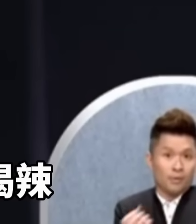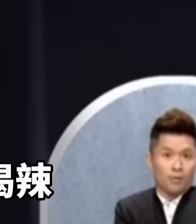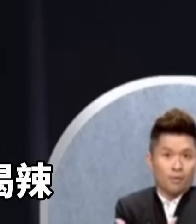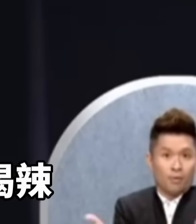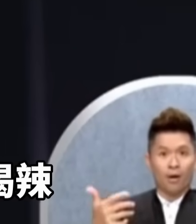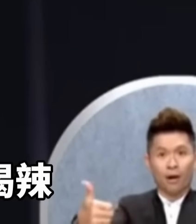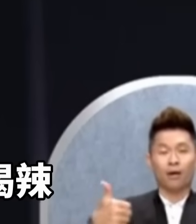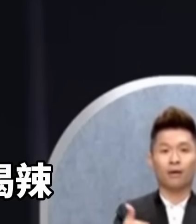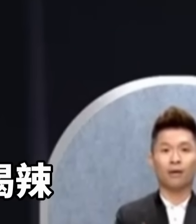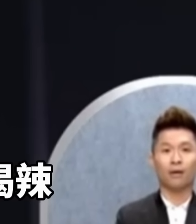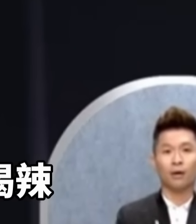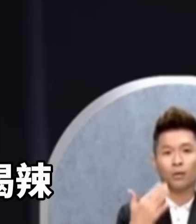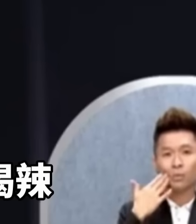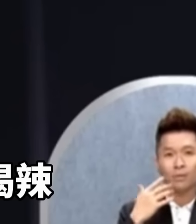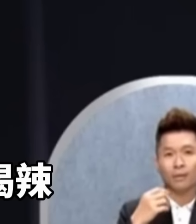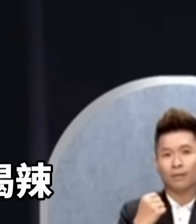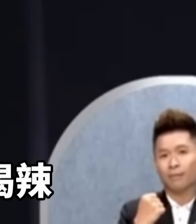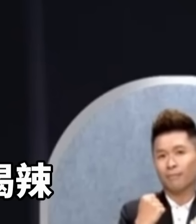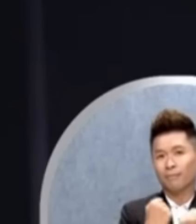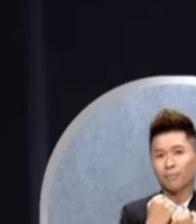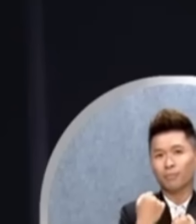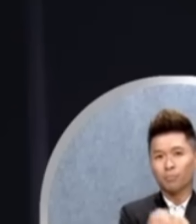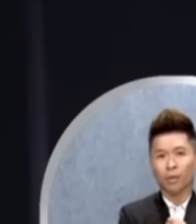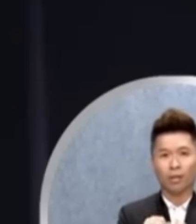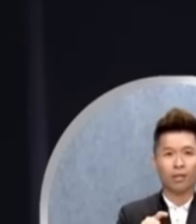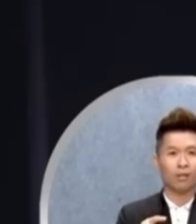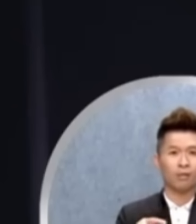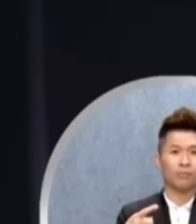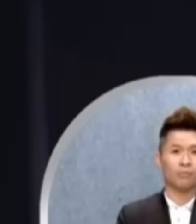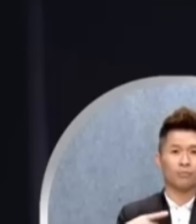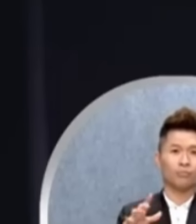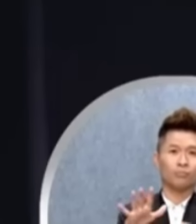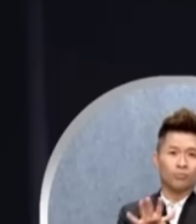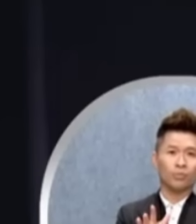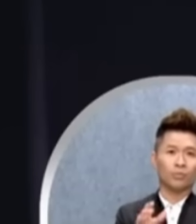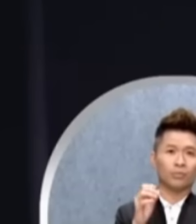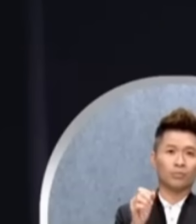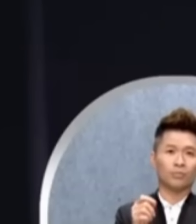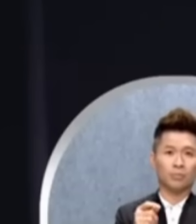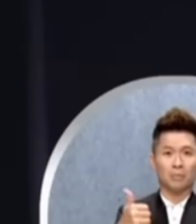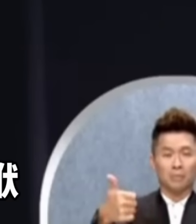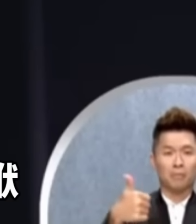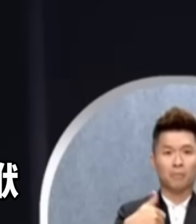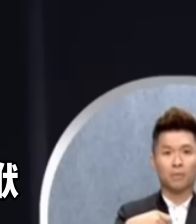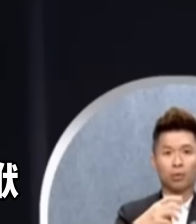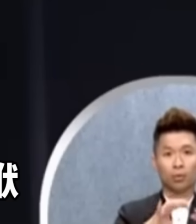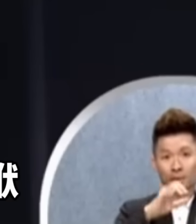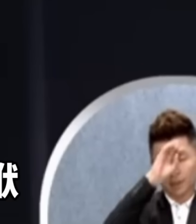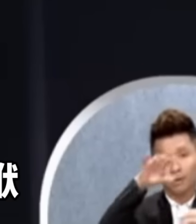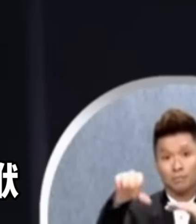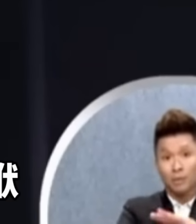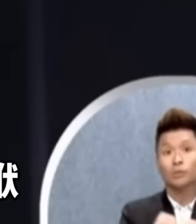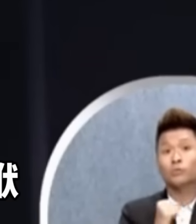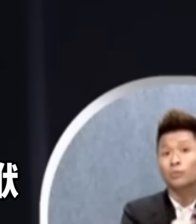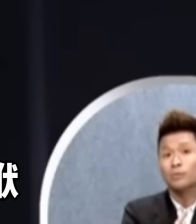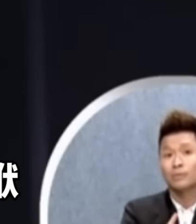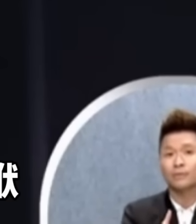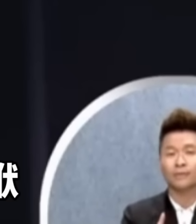阿貓阿狗加到民進黨都可以吃香喝辣 加了國民黨幹什麼 什麼都沒有 還要被罵 還要背一個百年的包袱